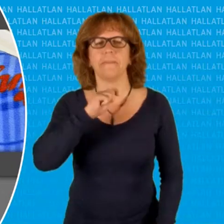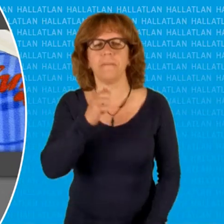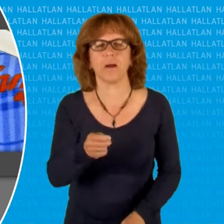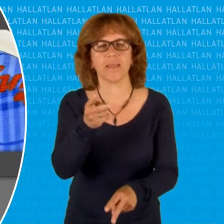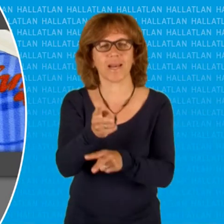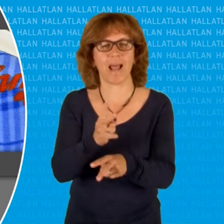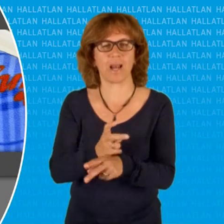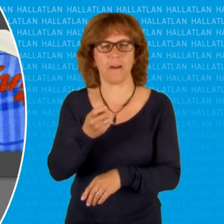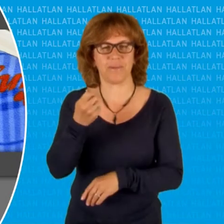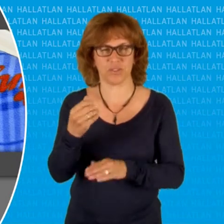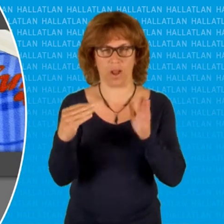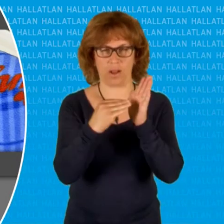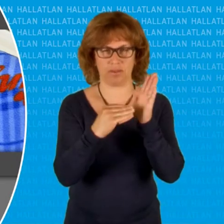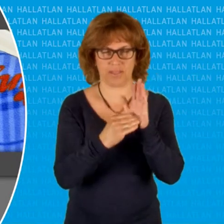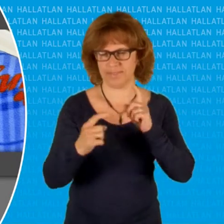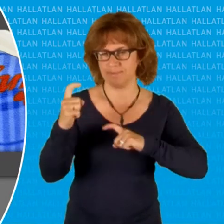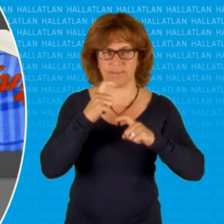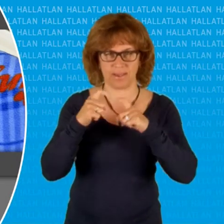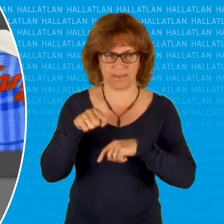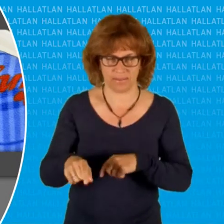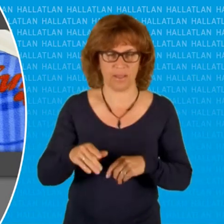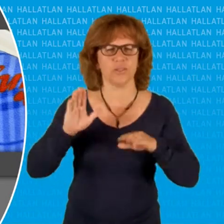A Magyar Államkincstár adatai szerint